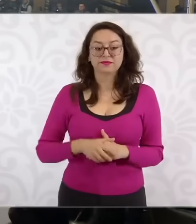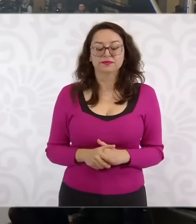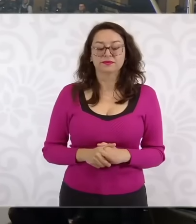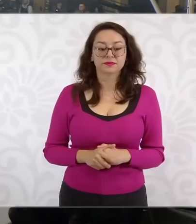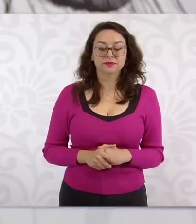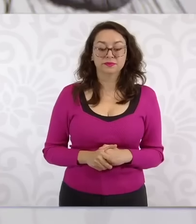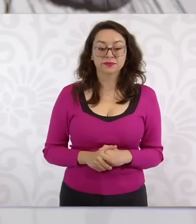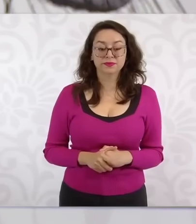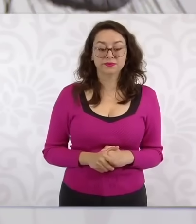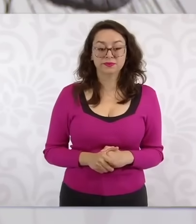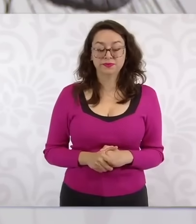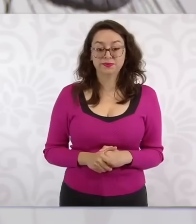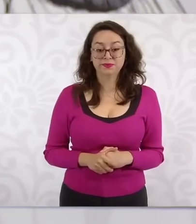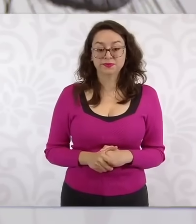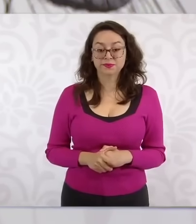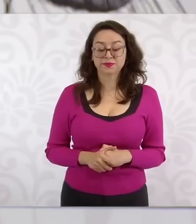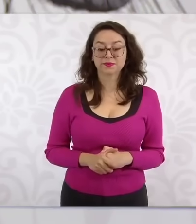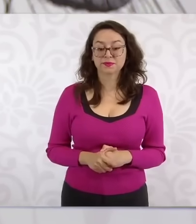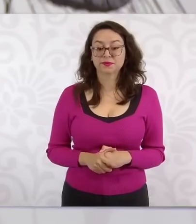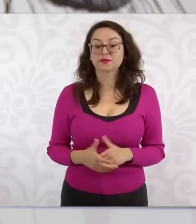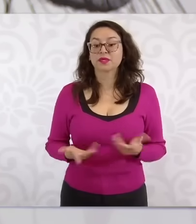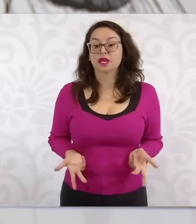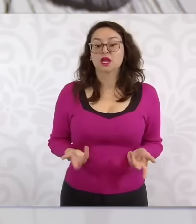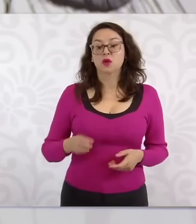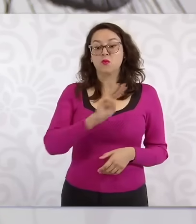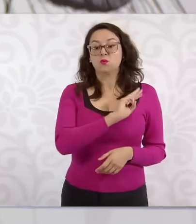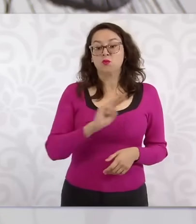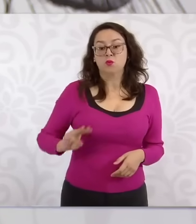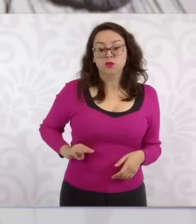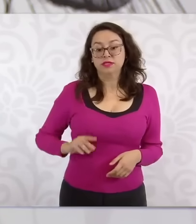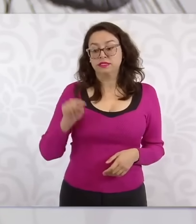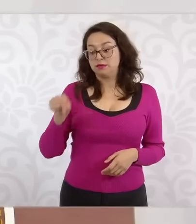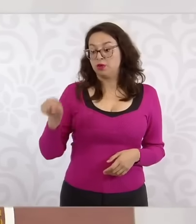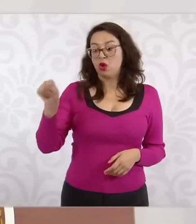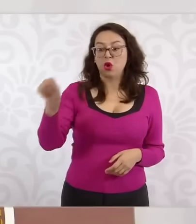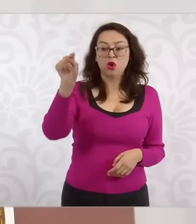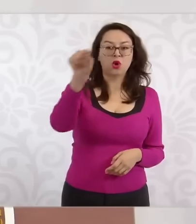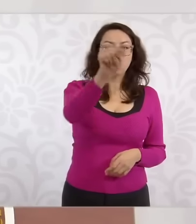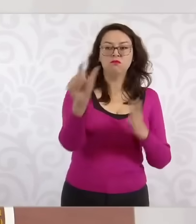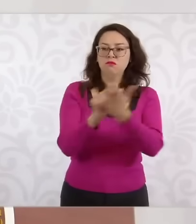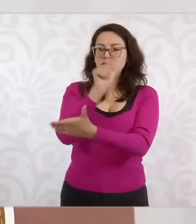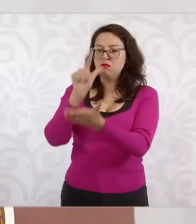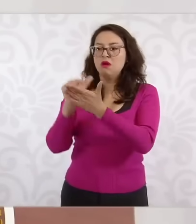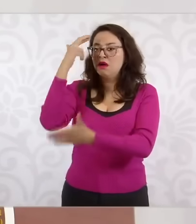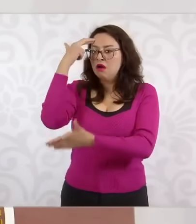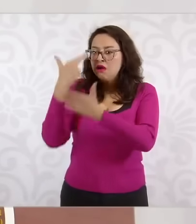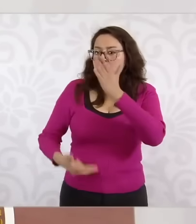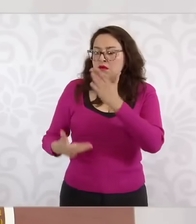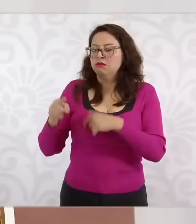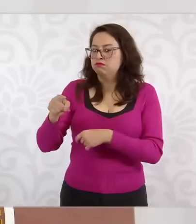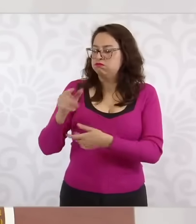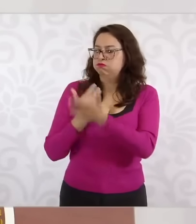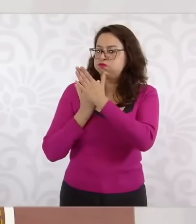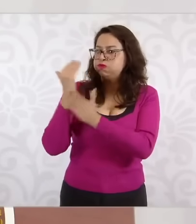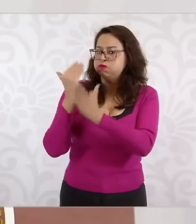es un trabajo que hicimos de los municipios con mayor índice delictivo y también eh con otros